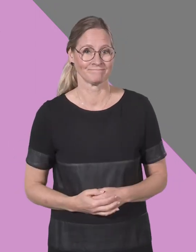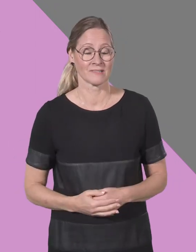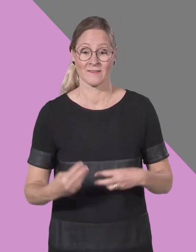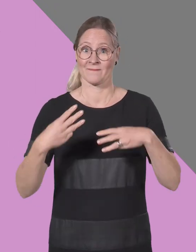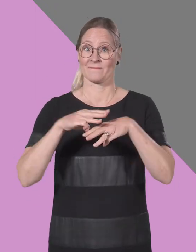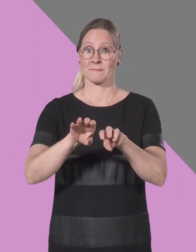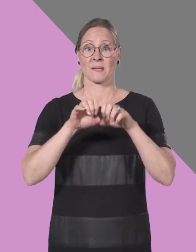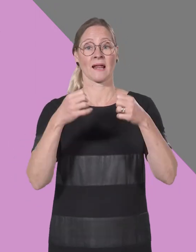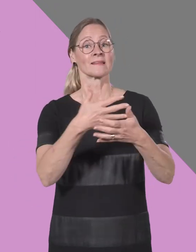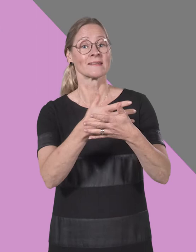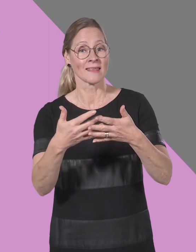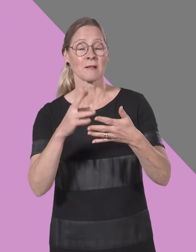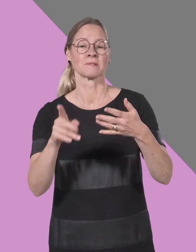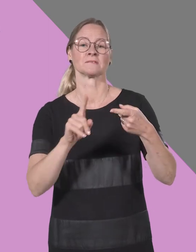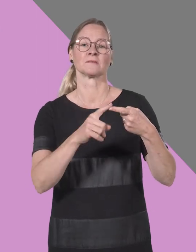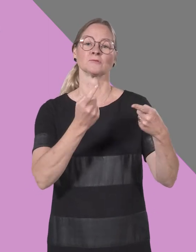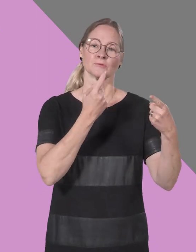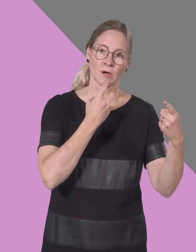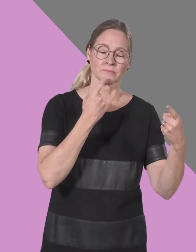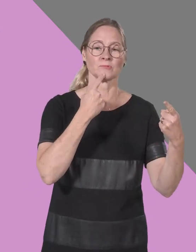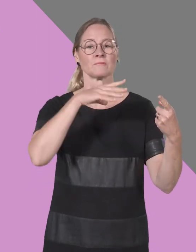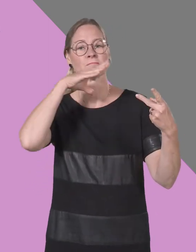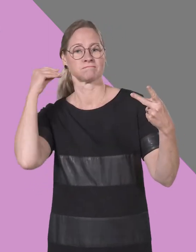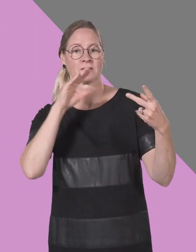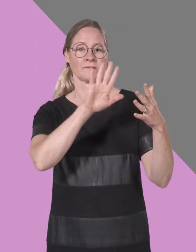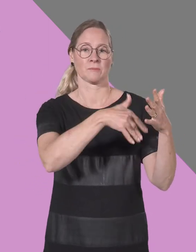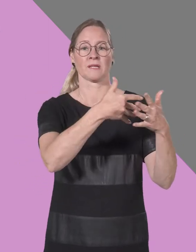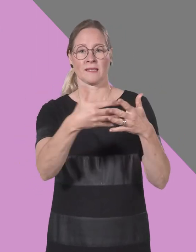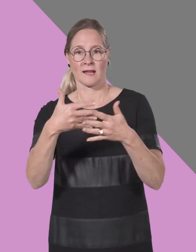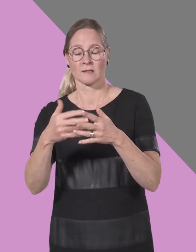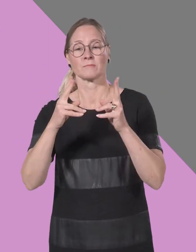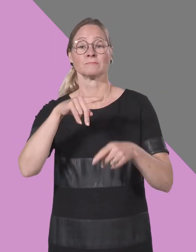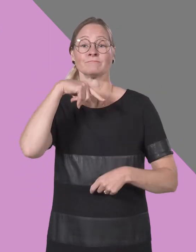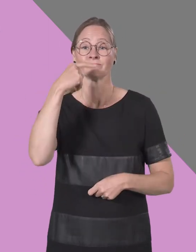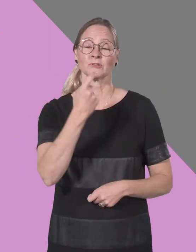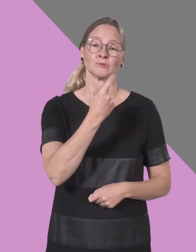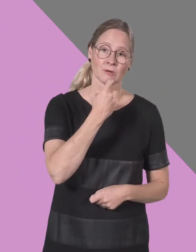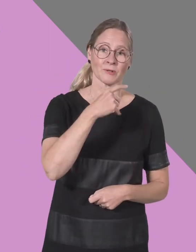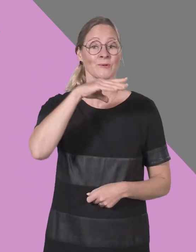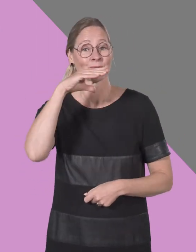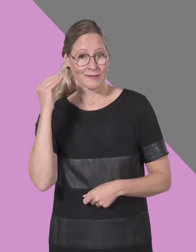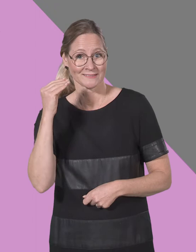Webinaarin kielinä olivat suomalainen ja suomenruotsalainen viittomakieli - sekä suomi ja ruotsi.